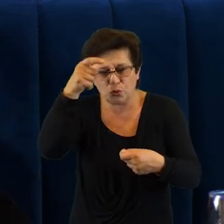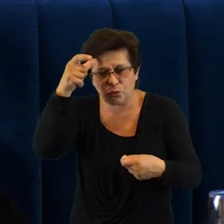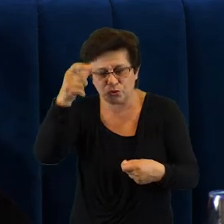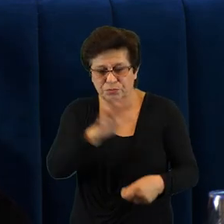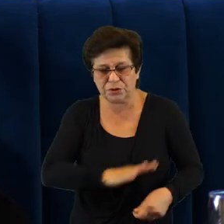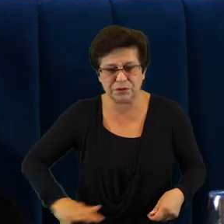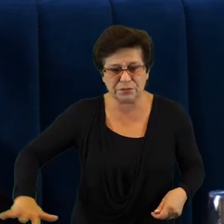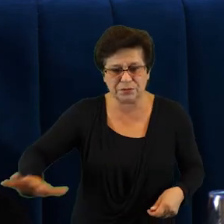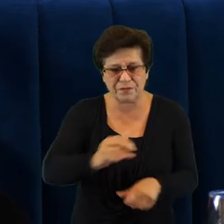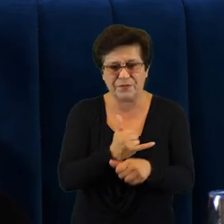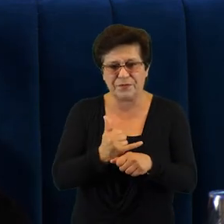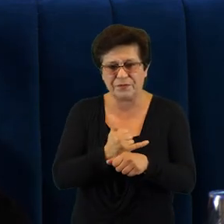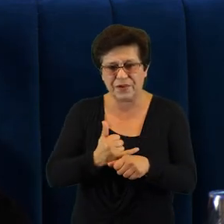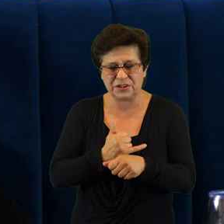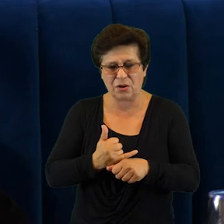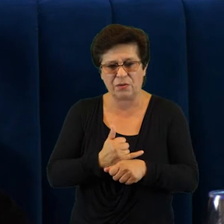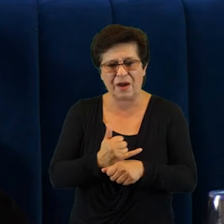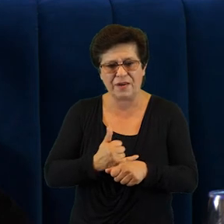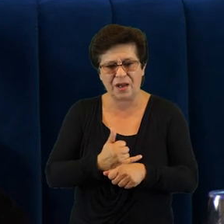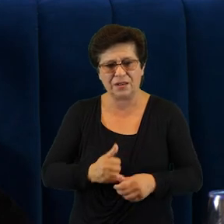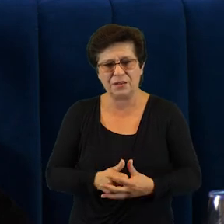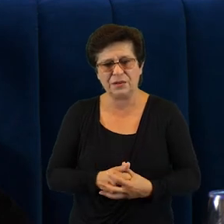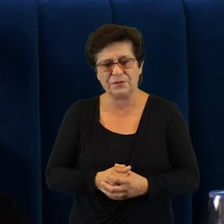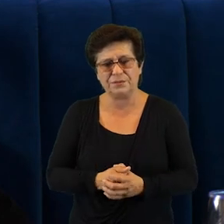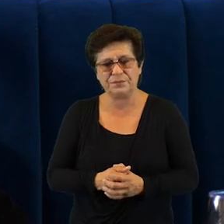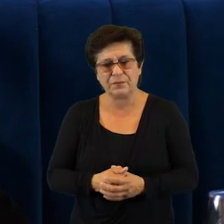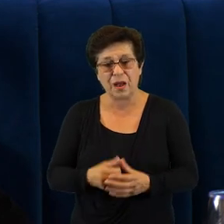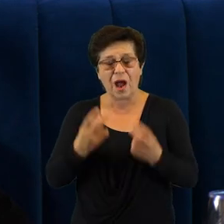Jest późniejszy niż Pikador, ale szaleni istotny,